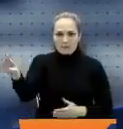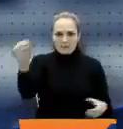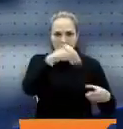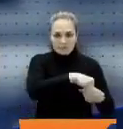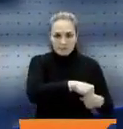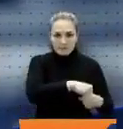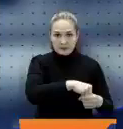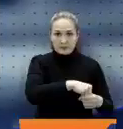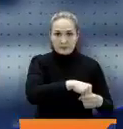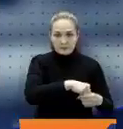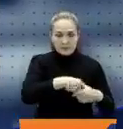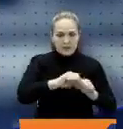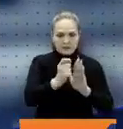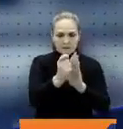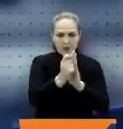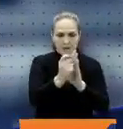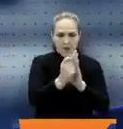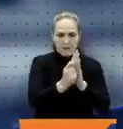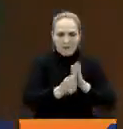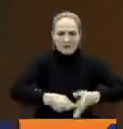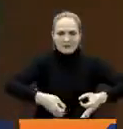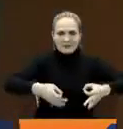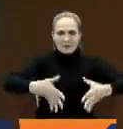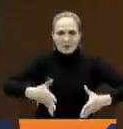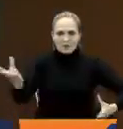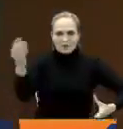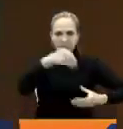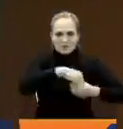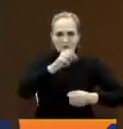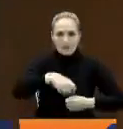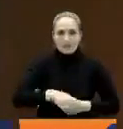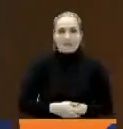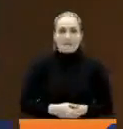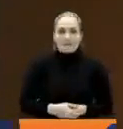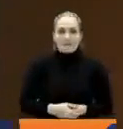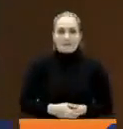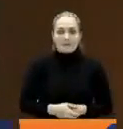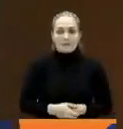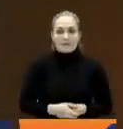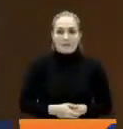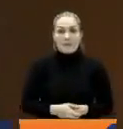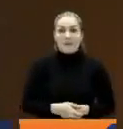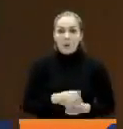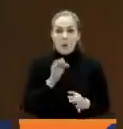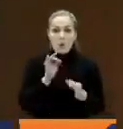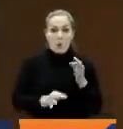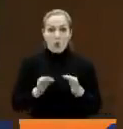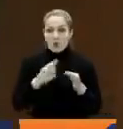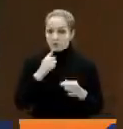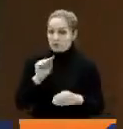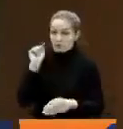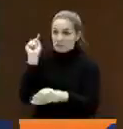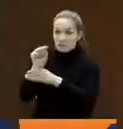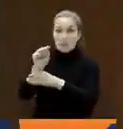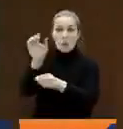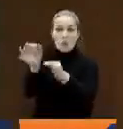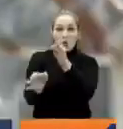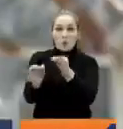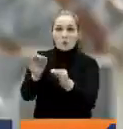judicial, se ordena el traslado inmediato de Emilio Tapia adoptando todas las